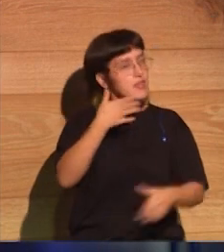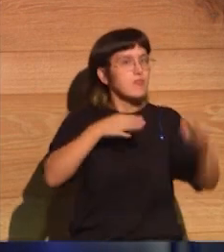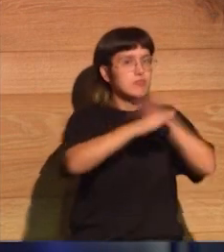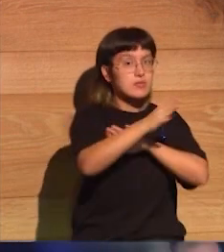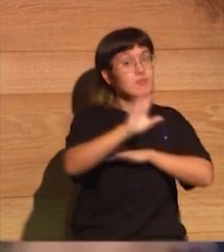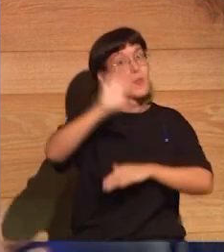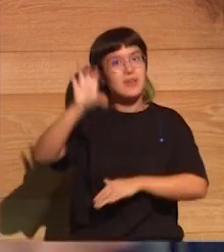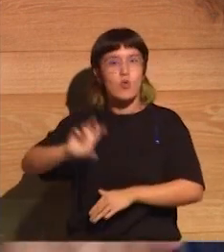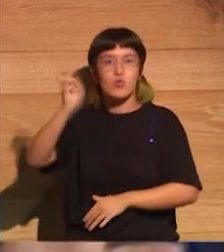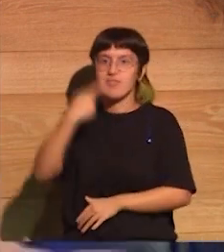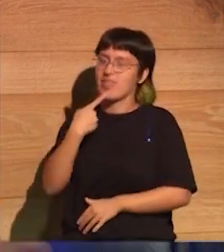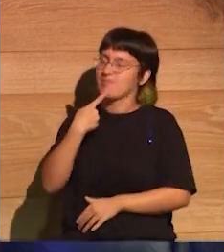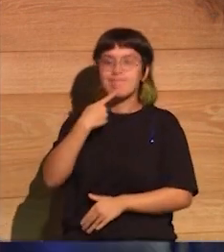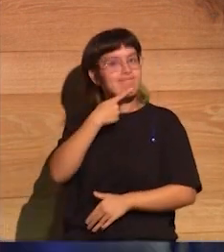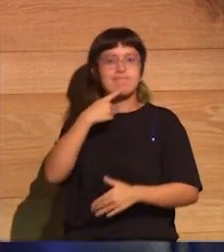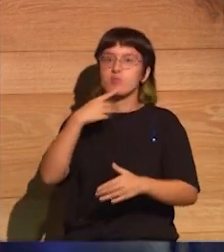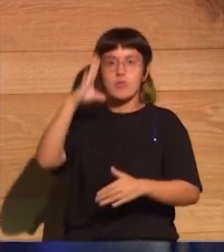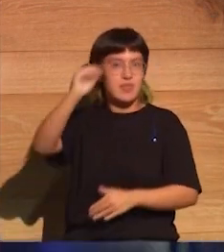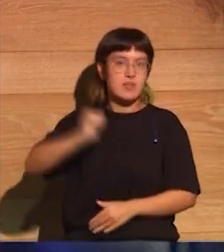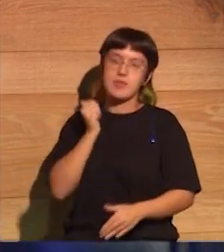con lo cual creo que esas posibilidades que nos da la inteligencia artificial,